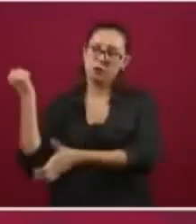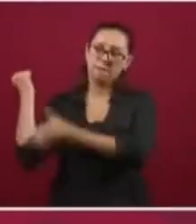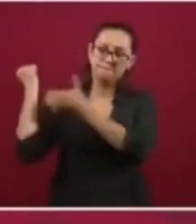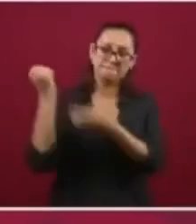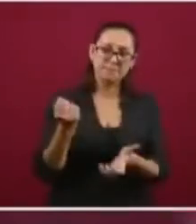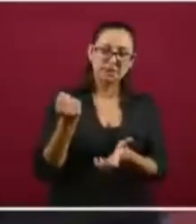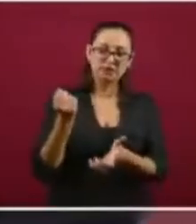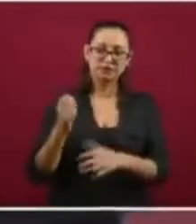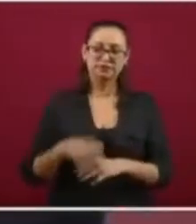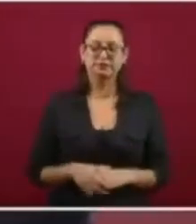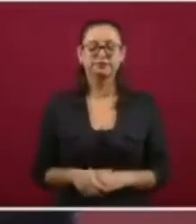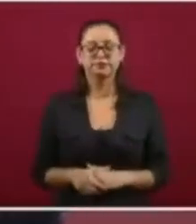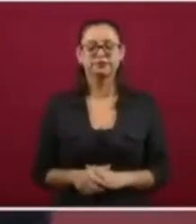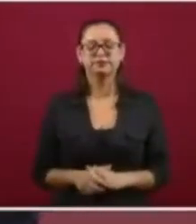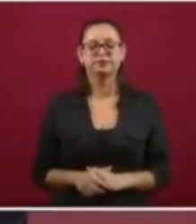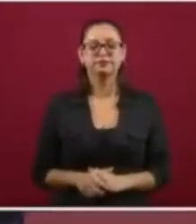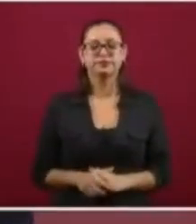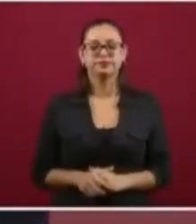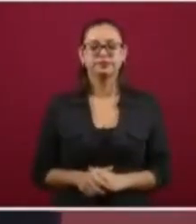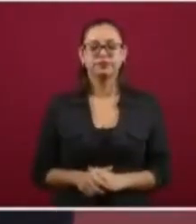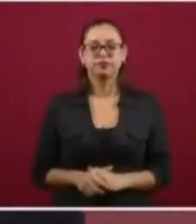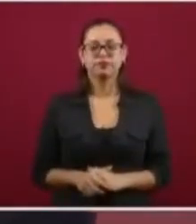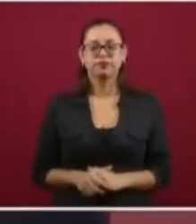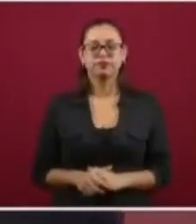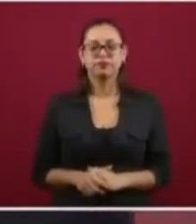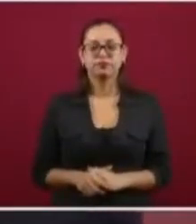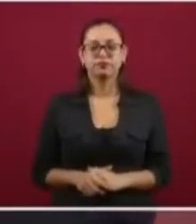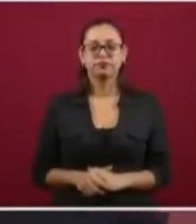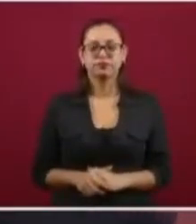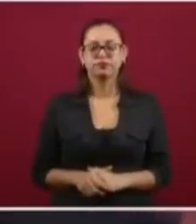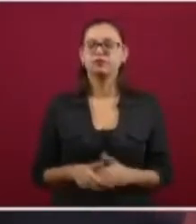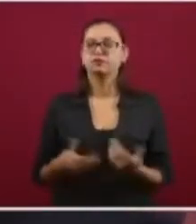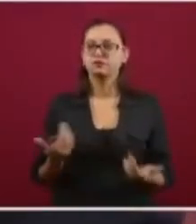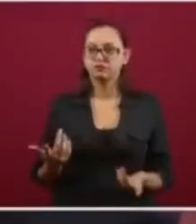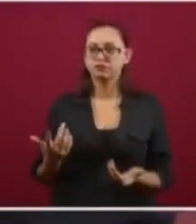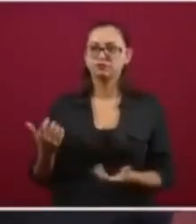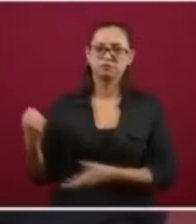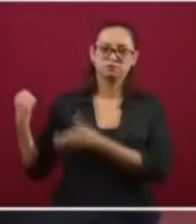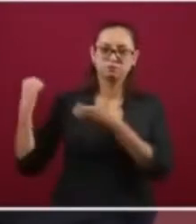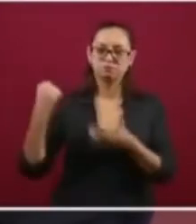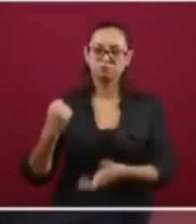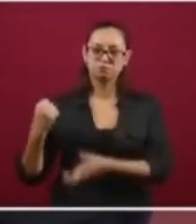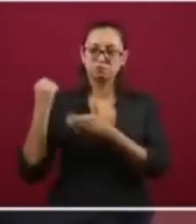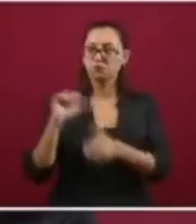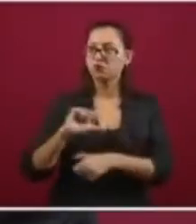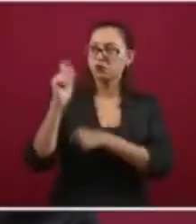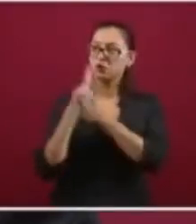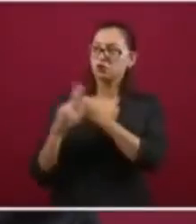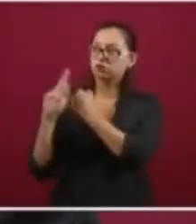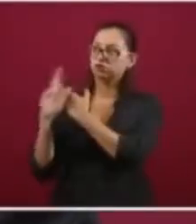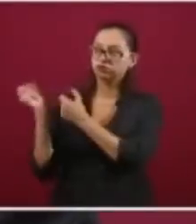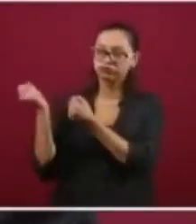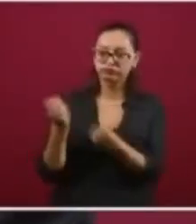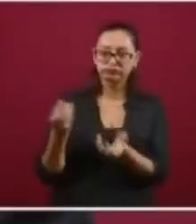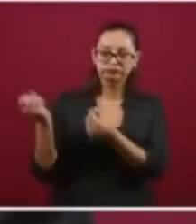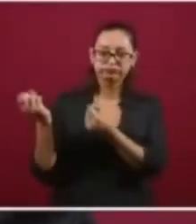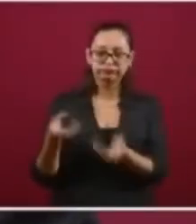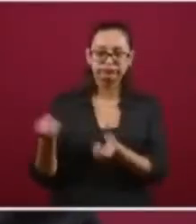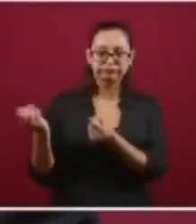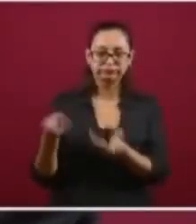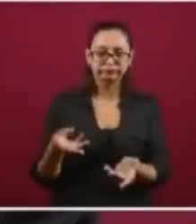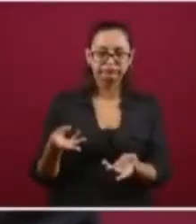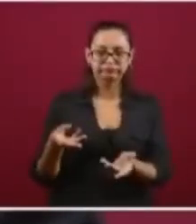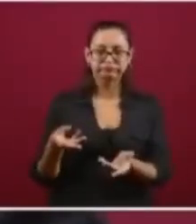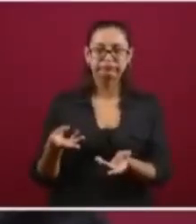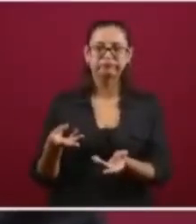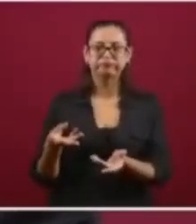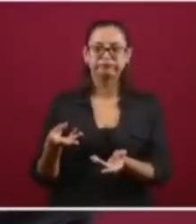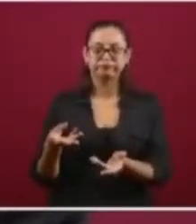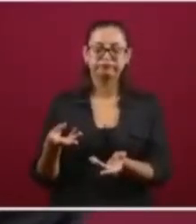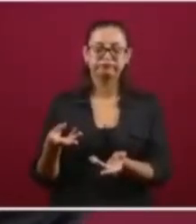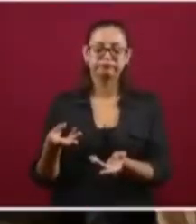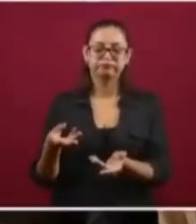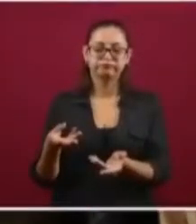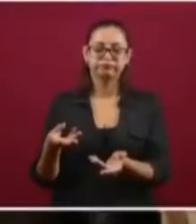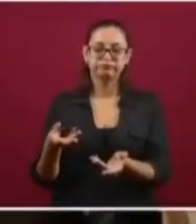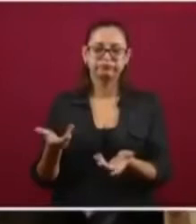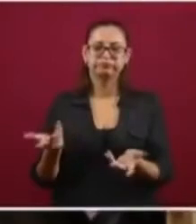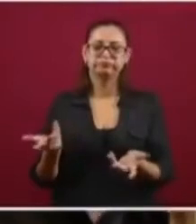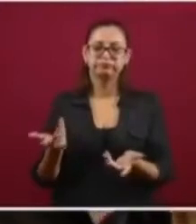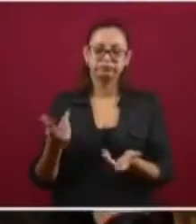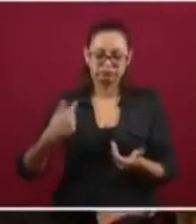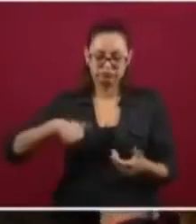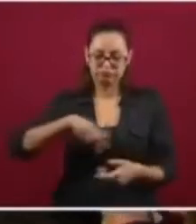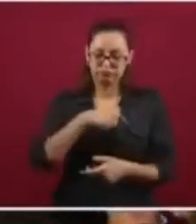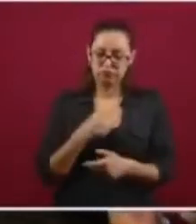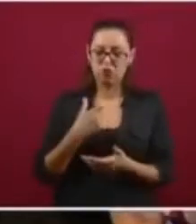el que siga llegando la inversión extranjera y sigamos exportando bienes.